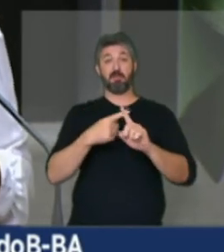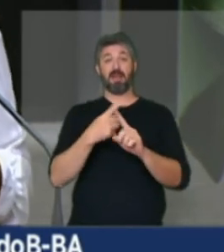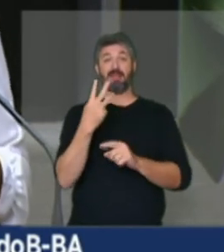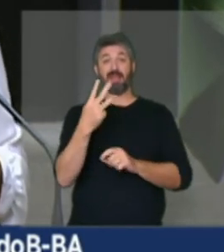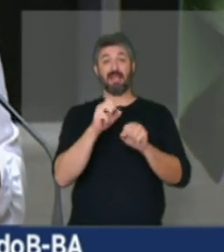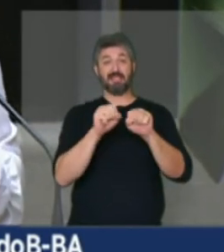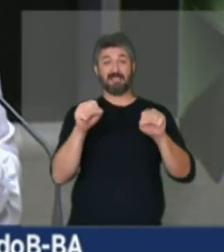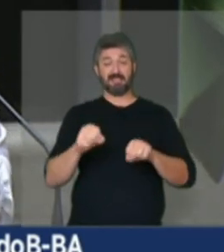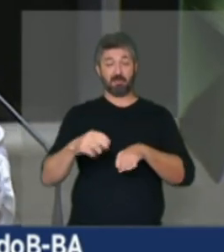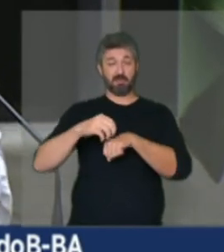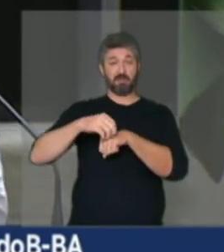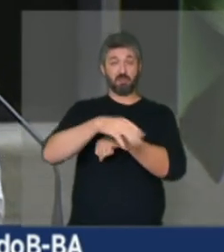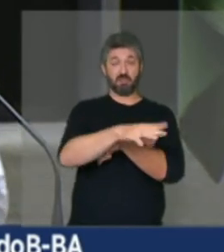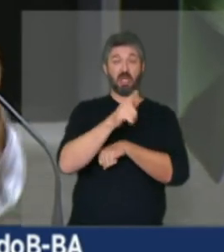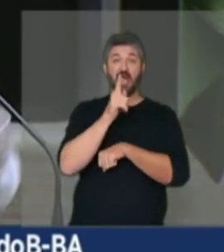TRÊS LOCAIS DE ABASTECIMENTO